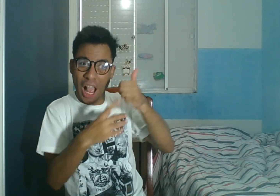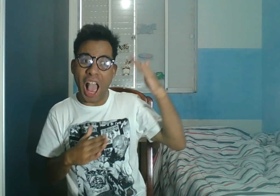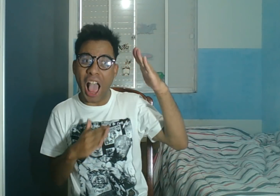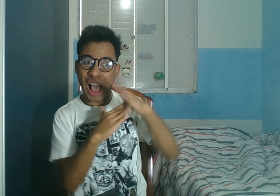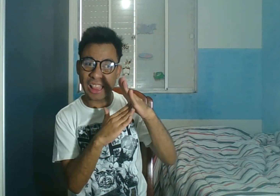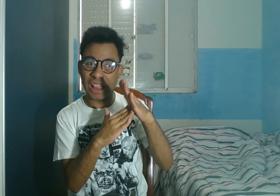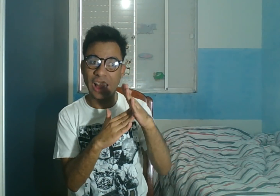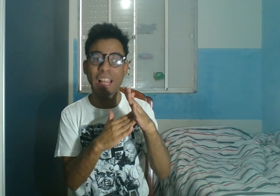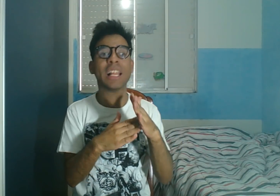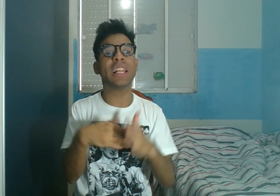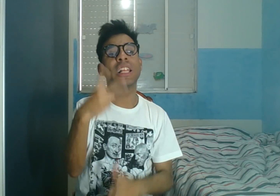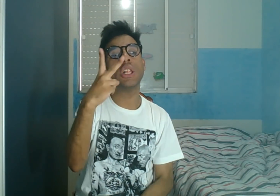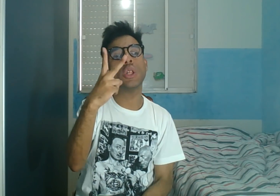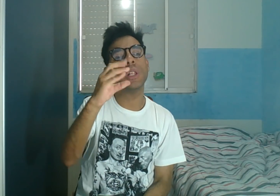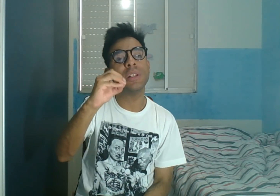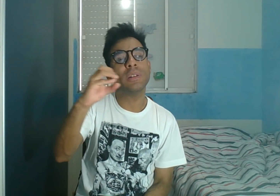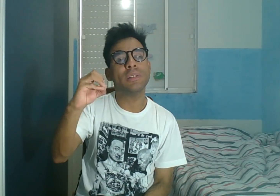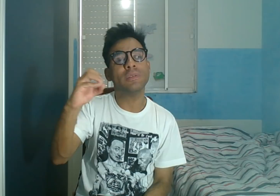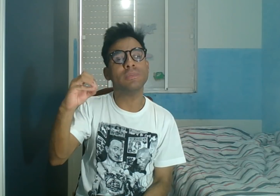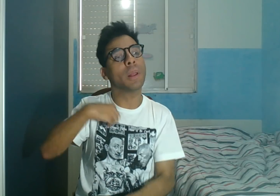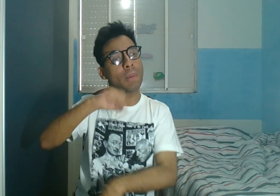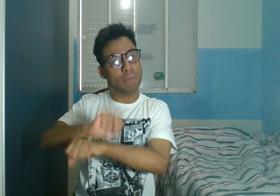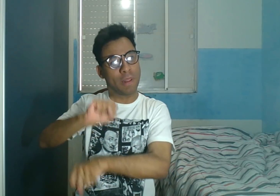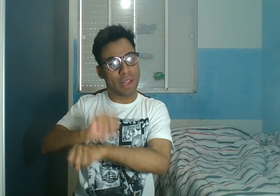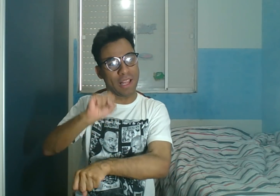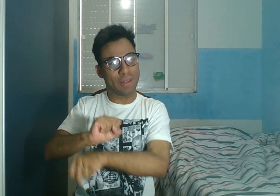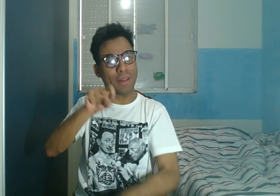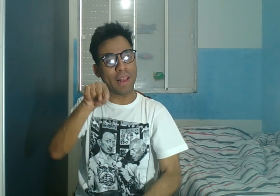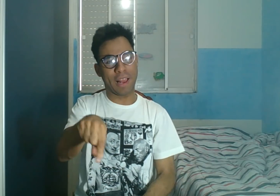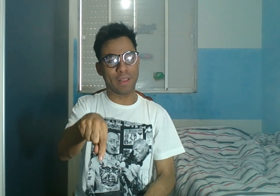se você para Joinha ate 200like! eu estou esperar esse.